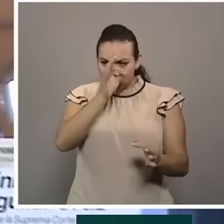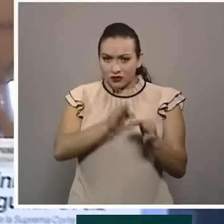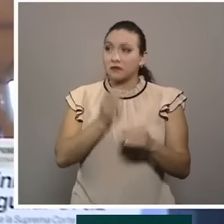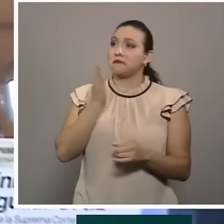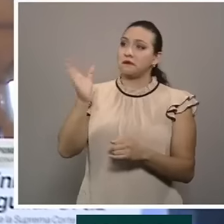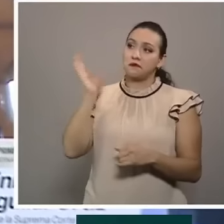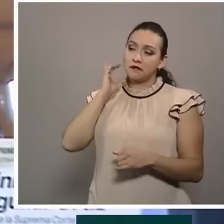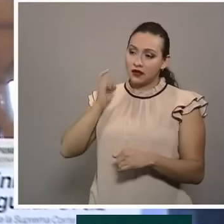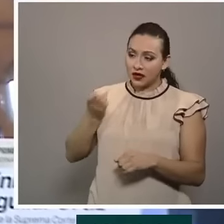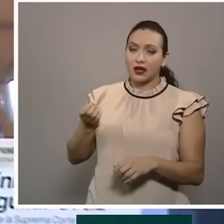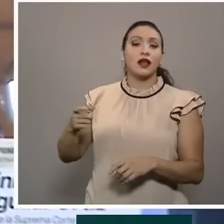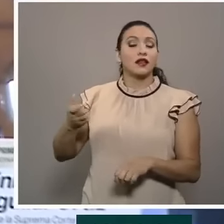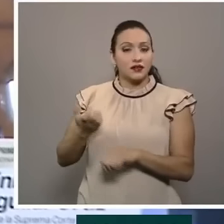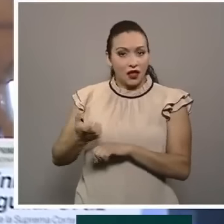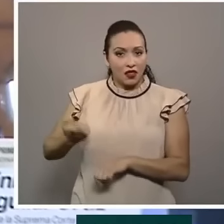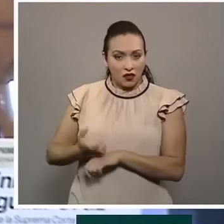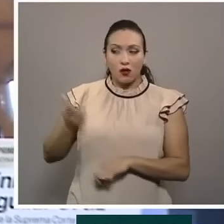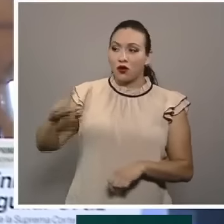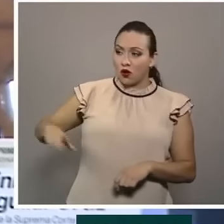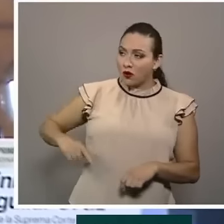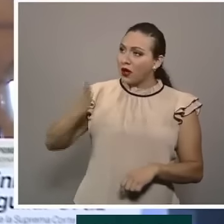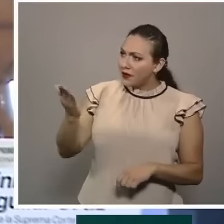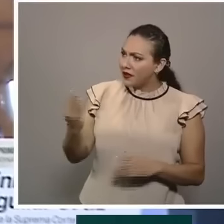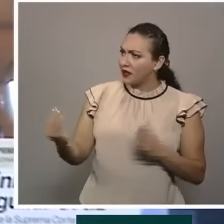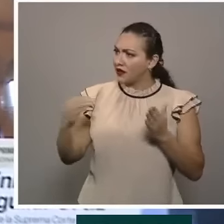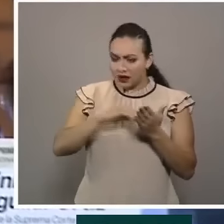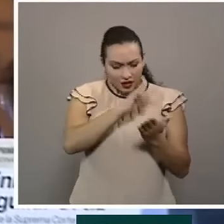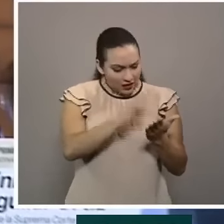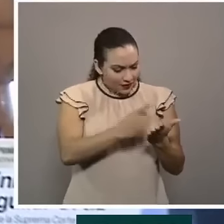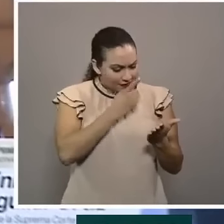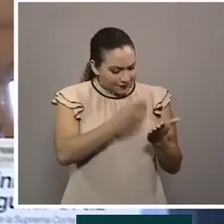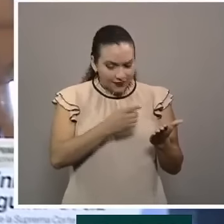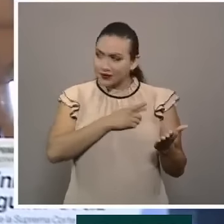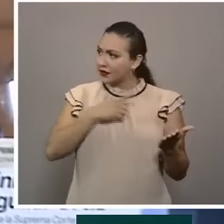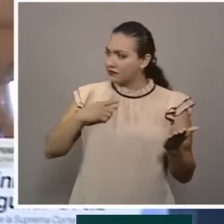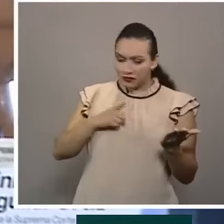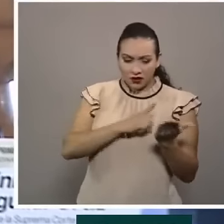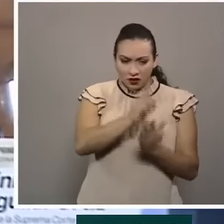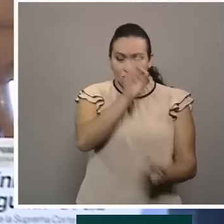la adaptación de las condiciones jurídicas para hacerlo efectivo. Este caso es relevante porque